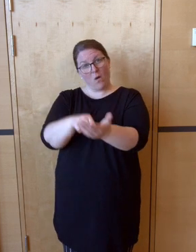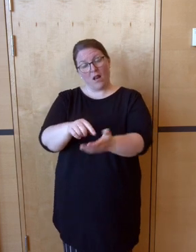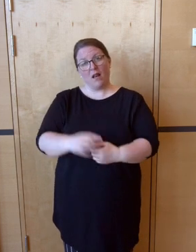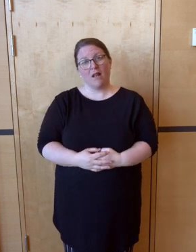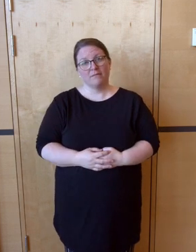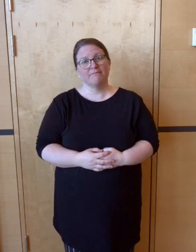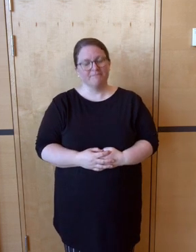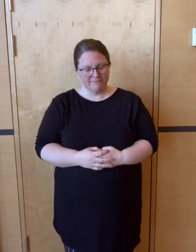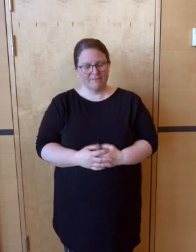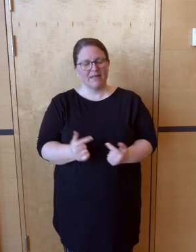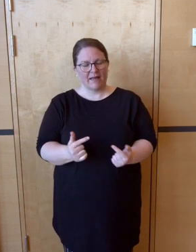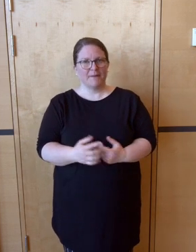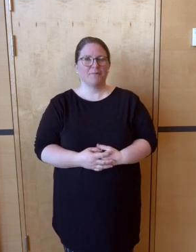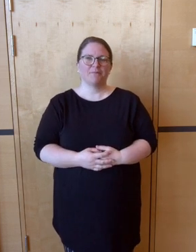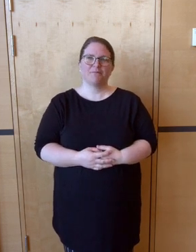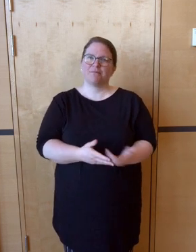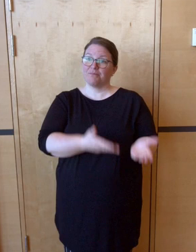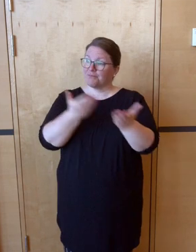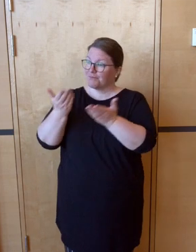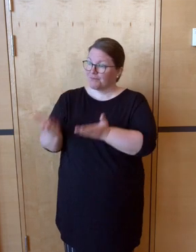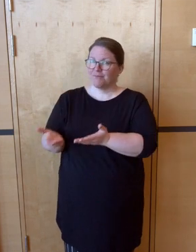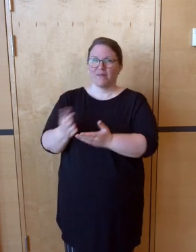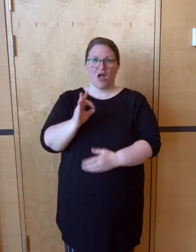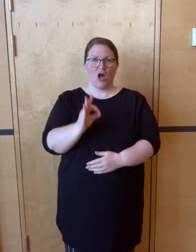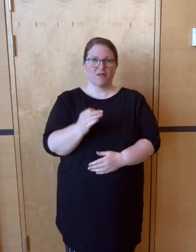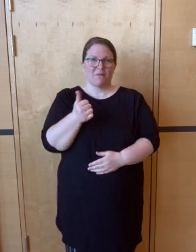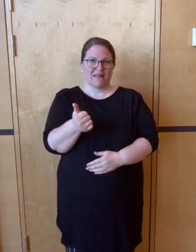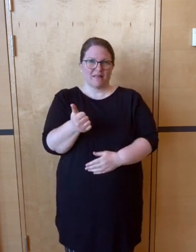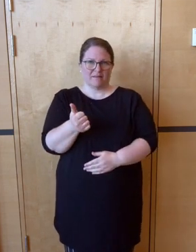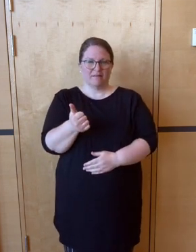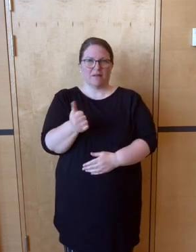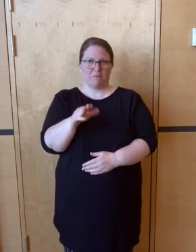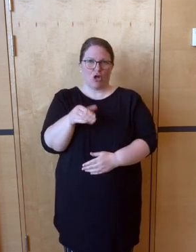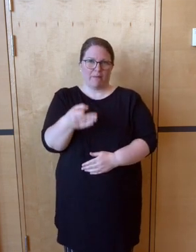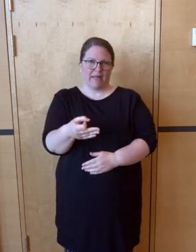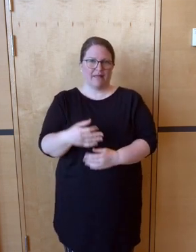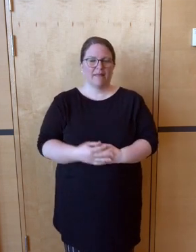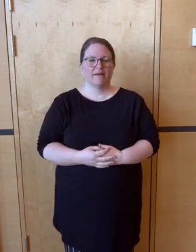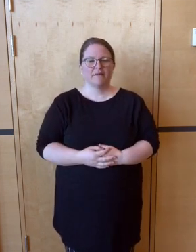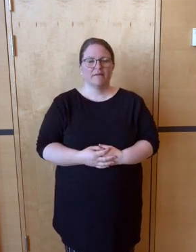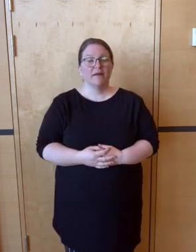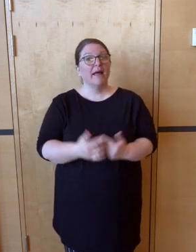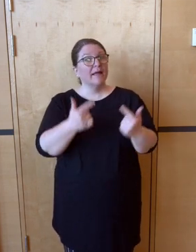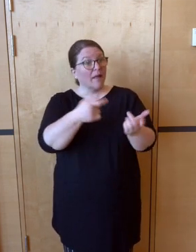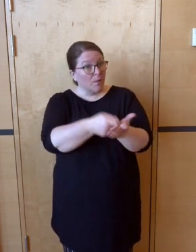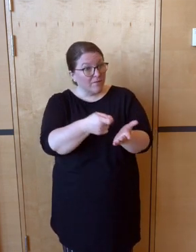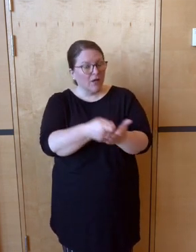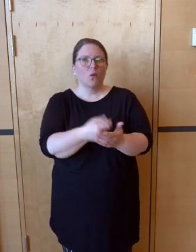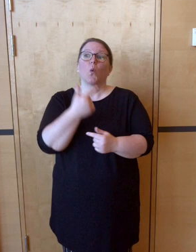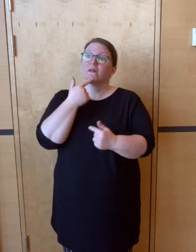Tack Tack ska du ha i hans brettschneider Det är partiets gruppledare Varsågod Tack för det och tack för en bra redovisning